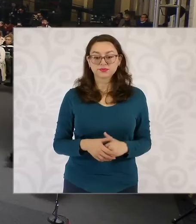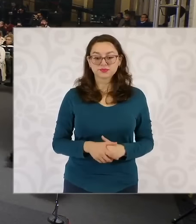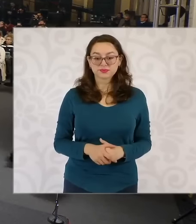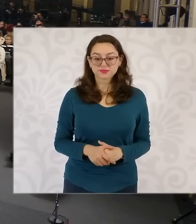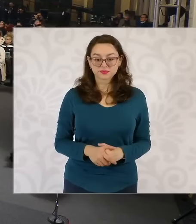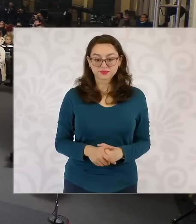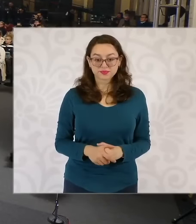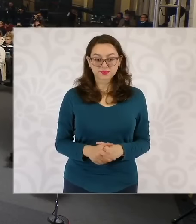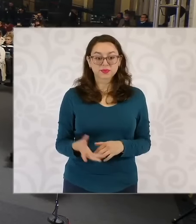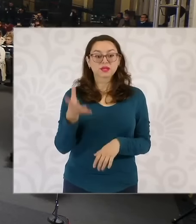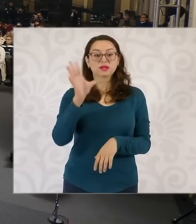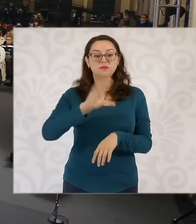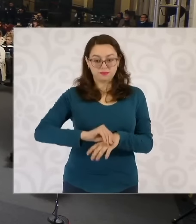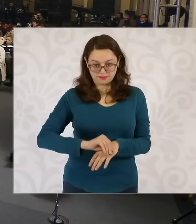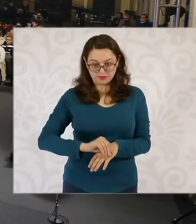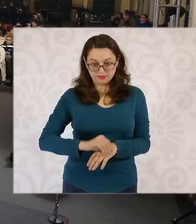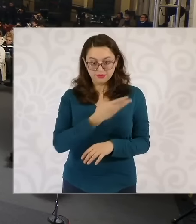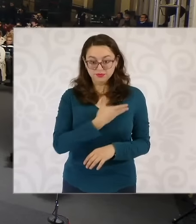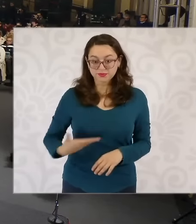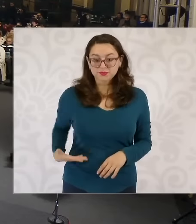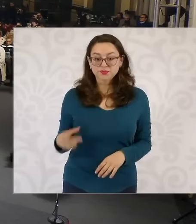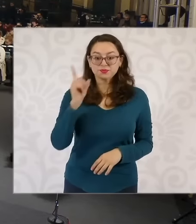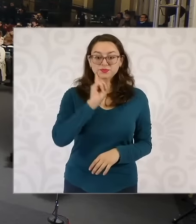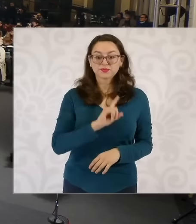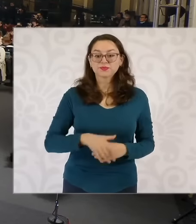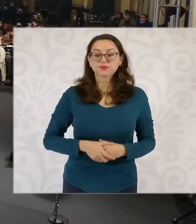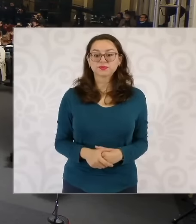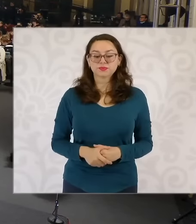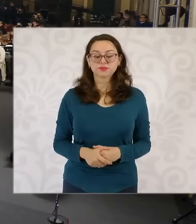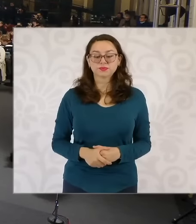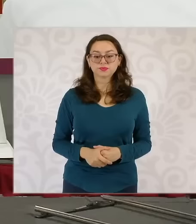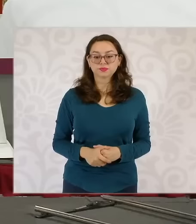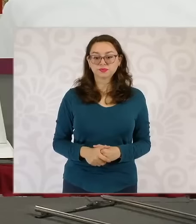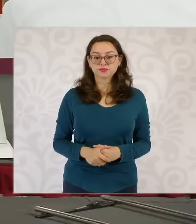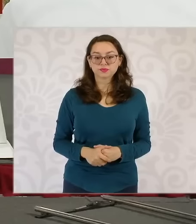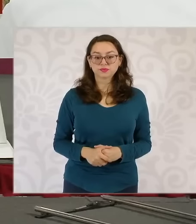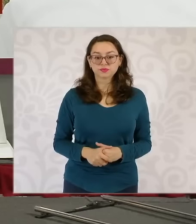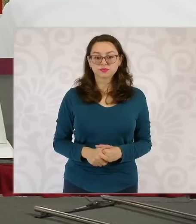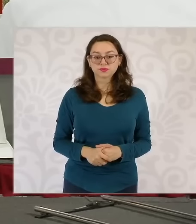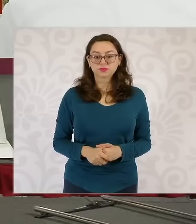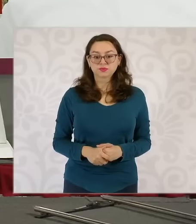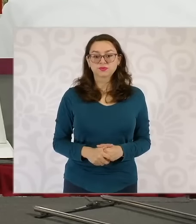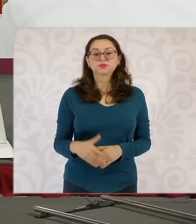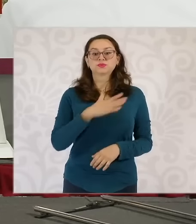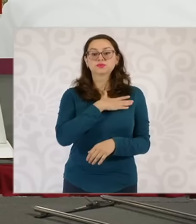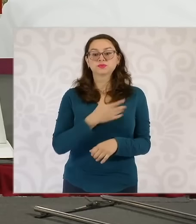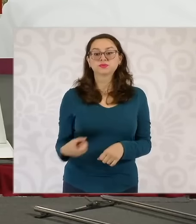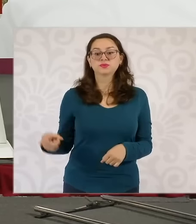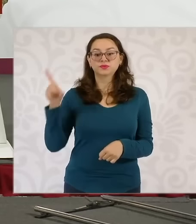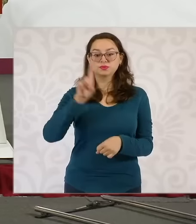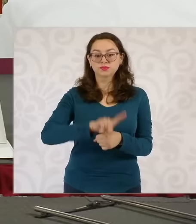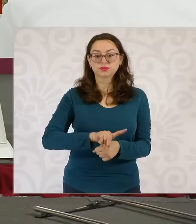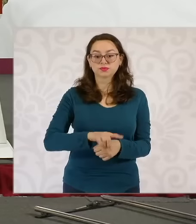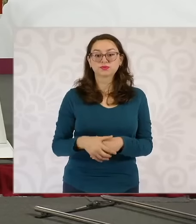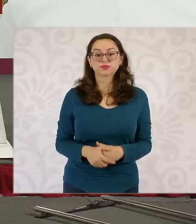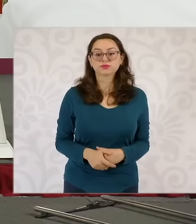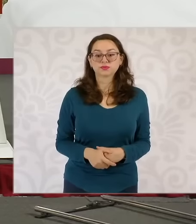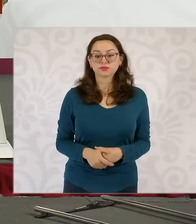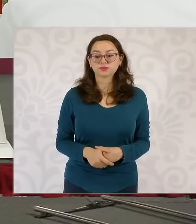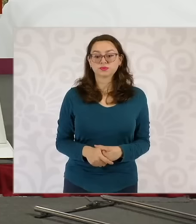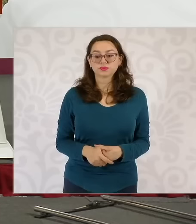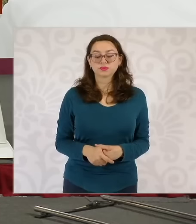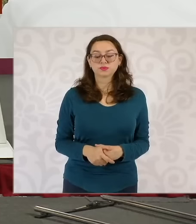con su permiso muy buenos días a continuación me permito presentar al pueblo de México